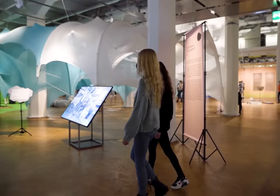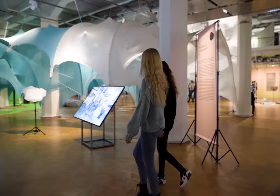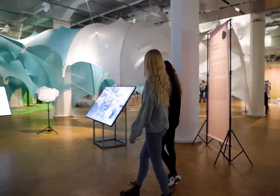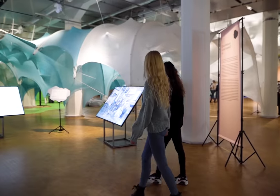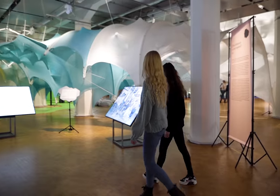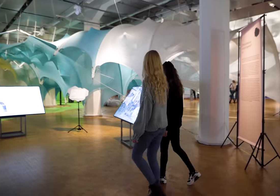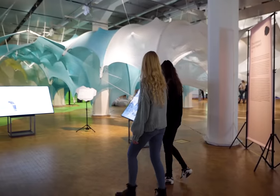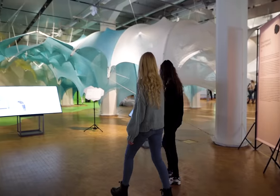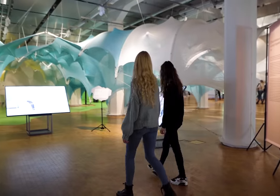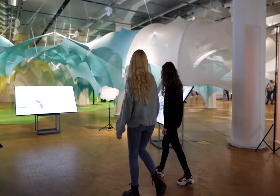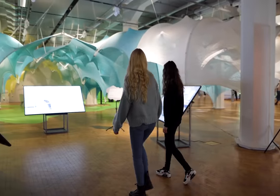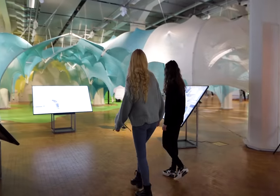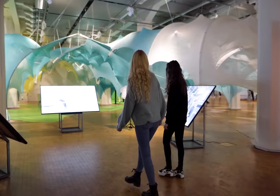(Dynamische Popmusik)